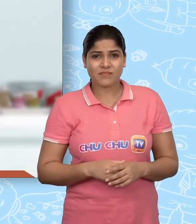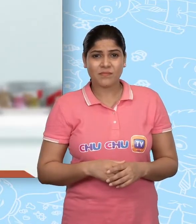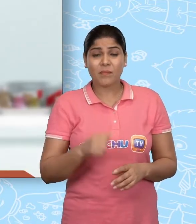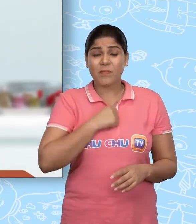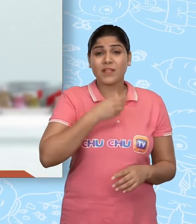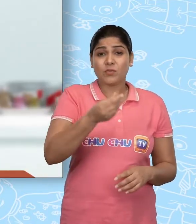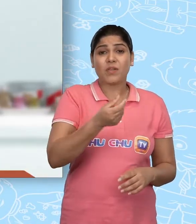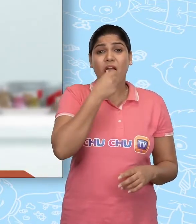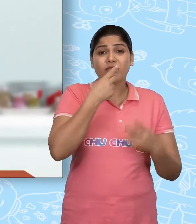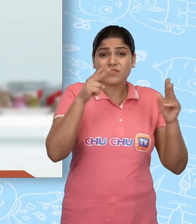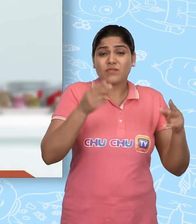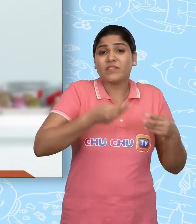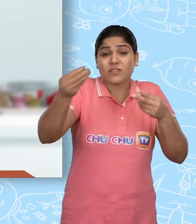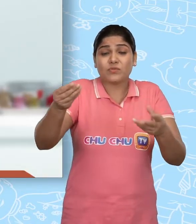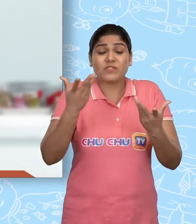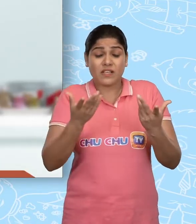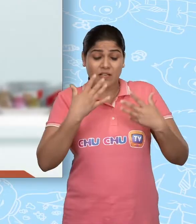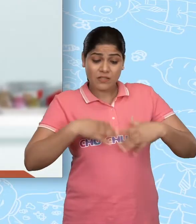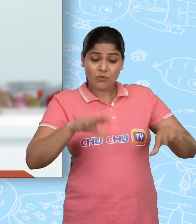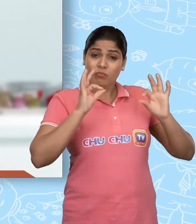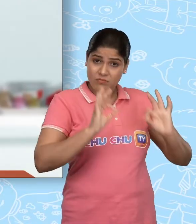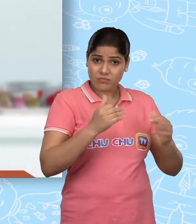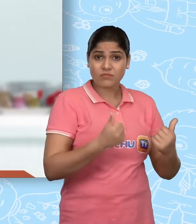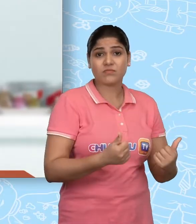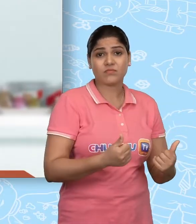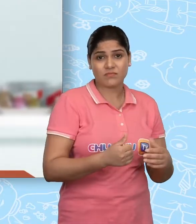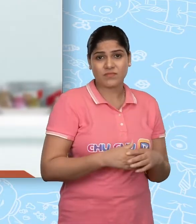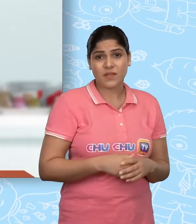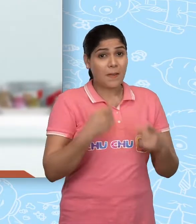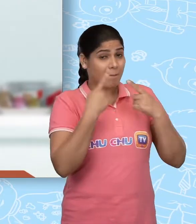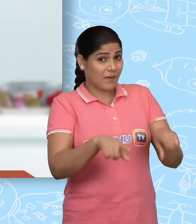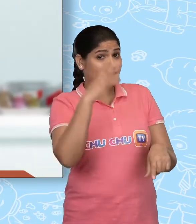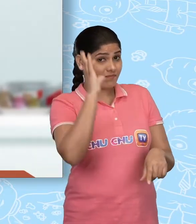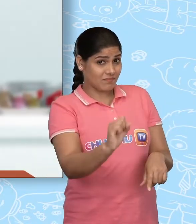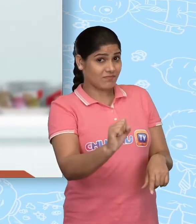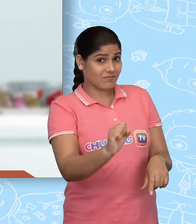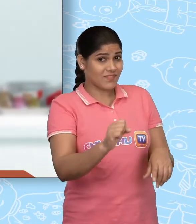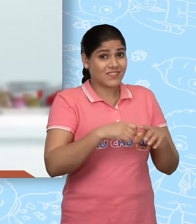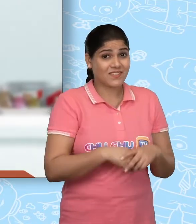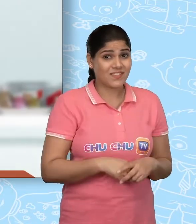मै तुम्हे दवाई देता हुं जिसे ख़ा कर तुम ठीक हो जाओगी लेकिन याद रखना